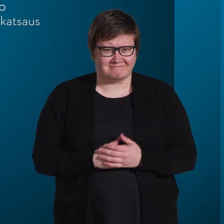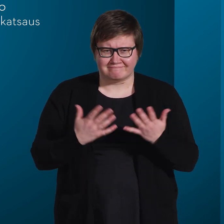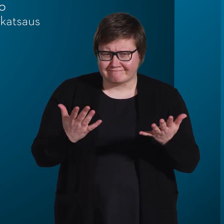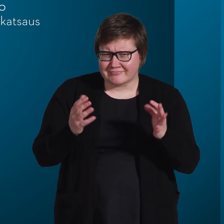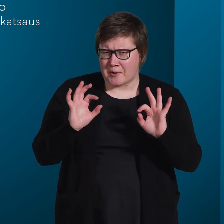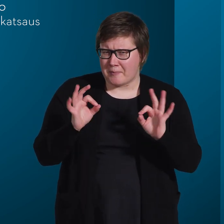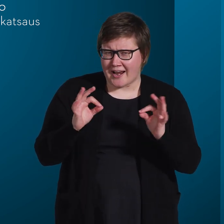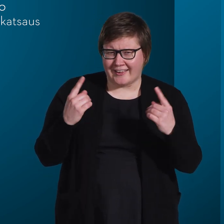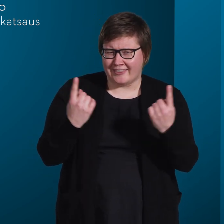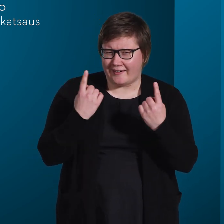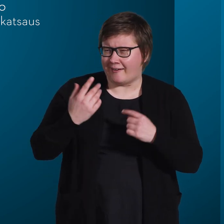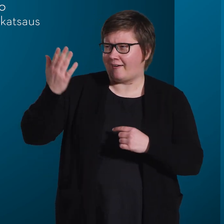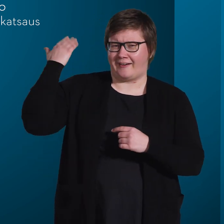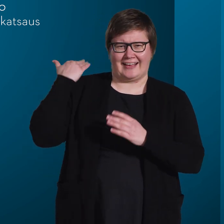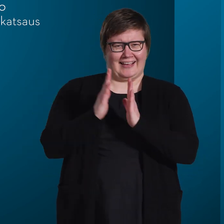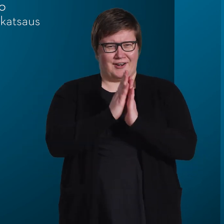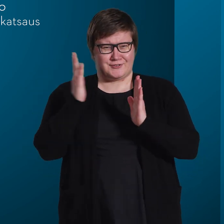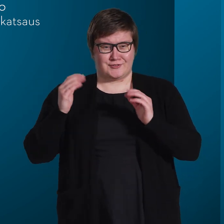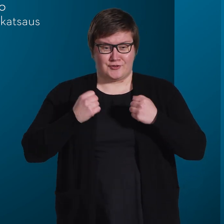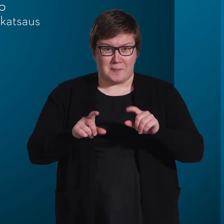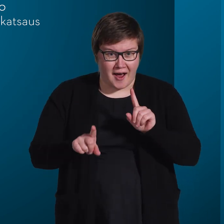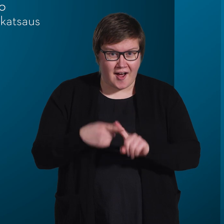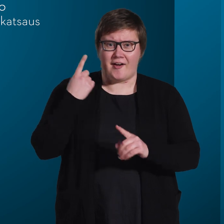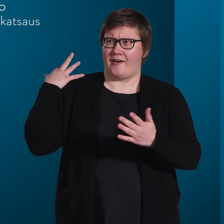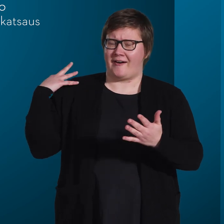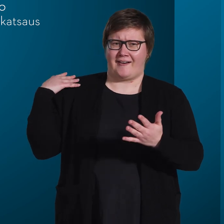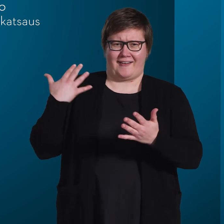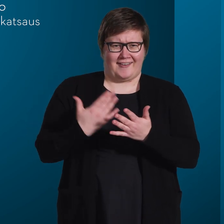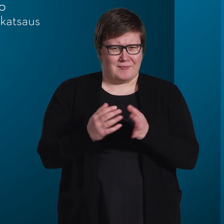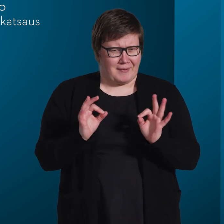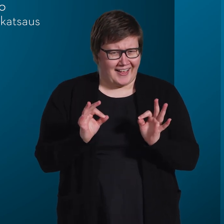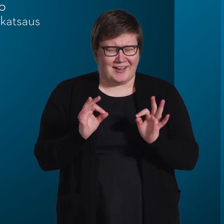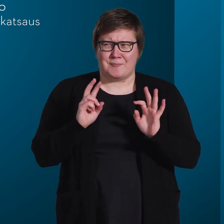vaan minkälaisista lähtökohdista kirjaston toiminta aikoinaan alkoi, -